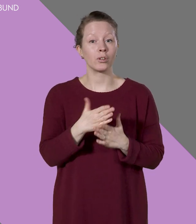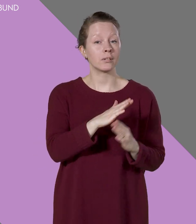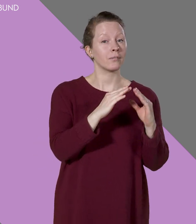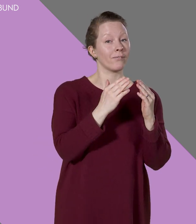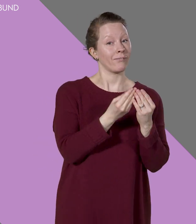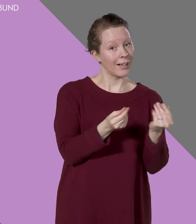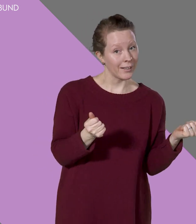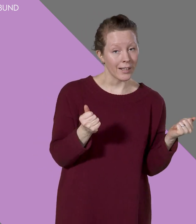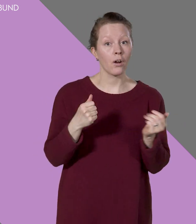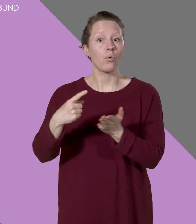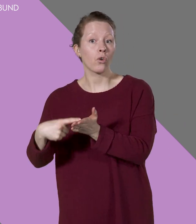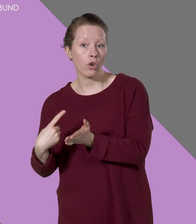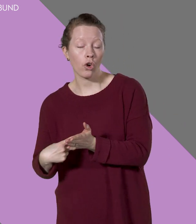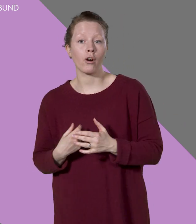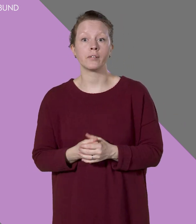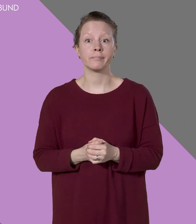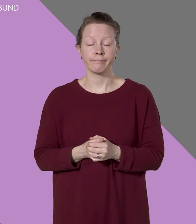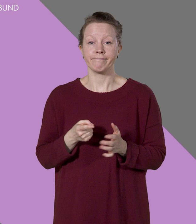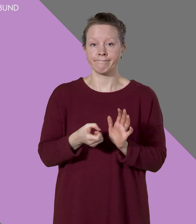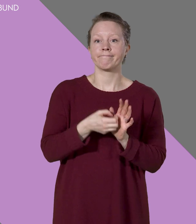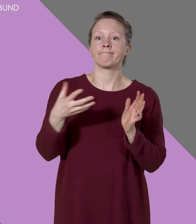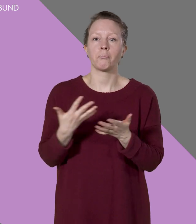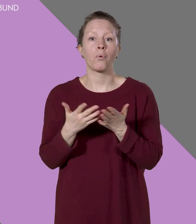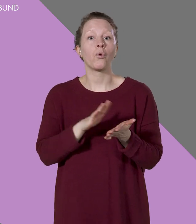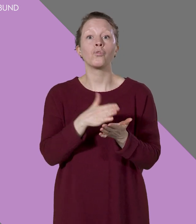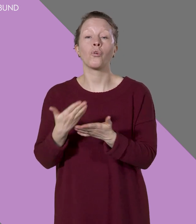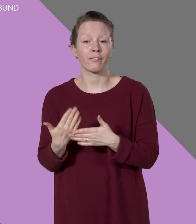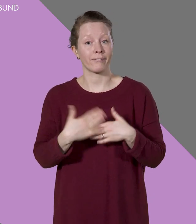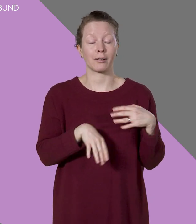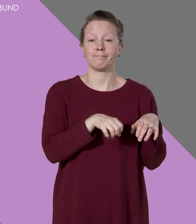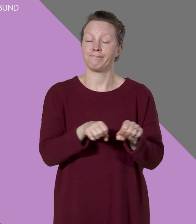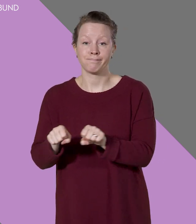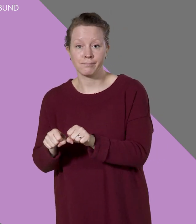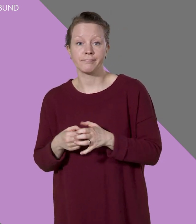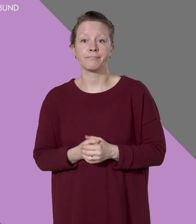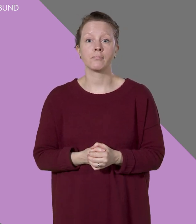beakta kravnivån i tolkningen, eftersom många tolkar redan är upptagna då.